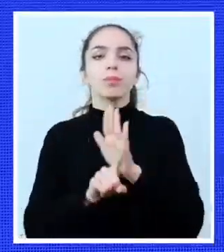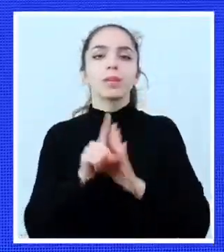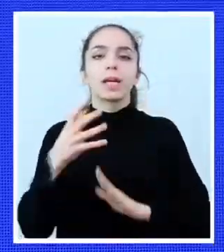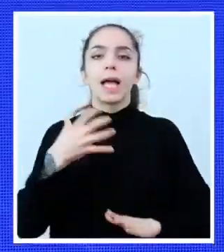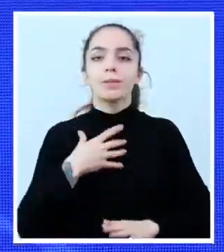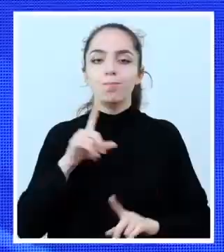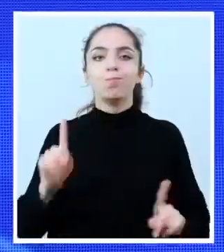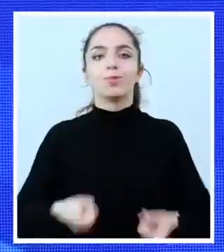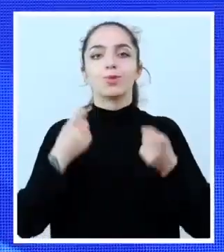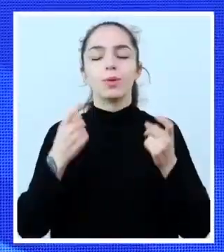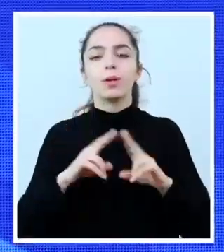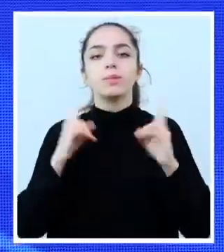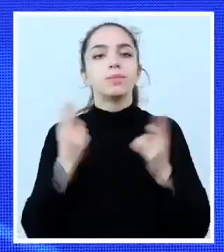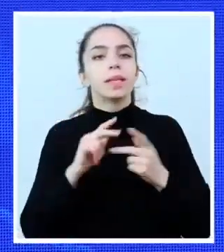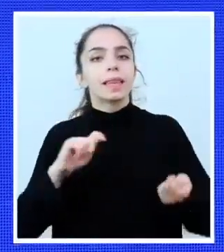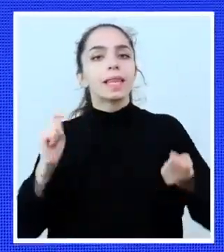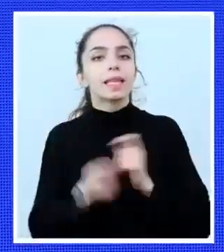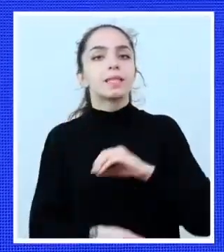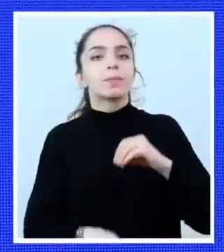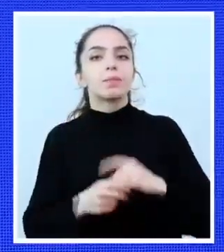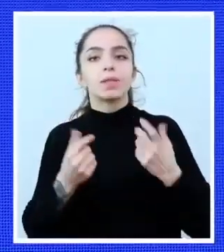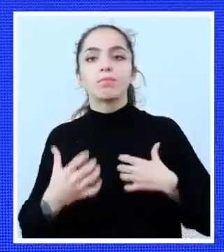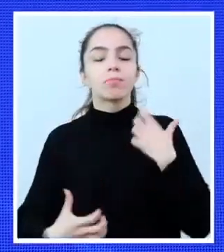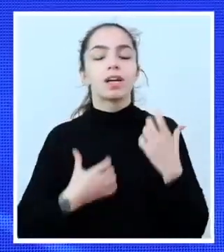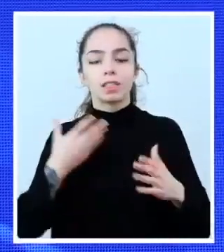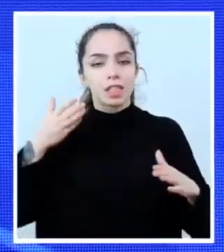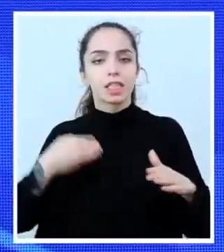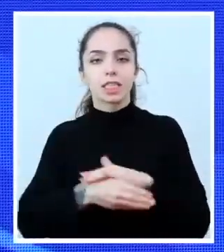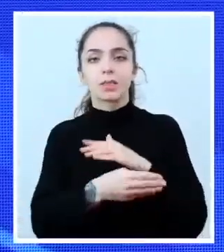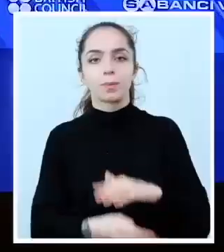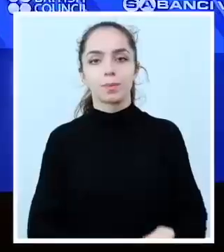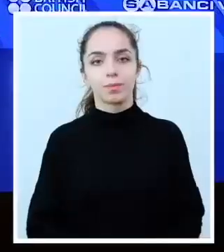kendi kendime keşfettim ve dünyayı değiştirmek için bir maceraya atıldım.